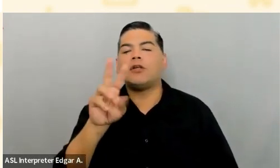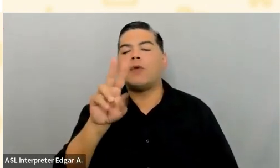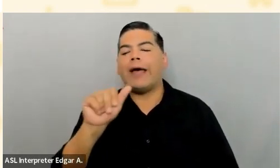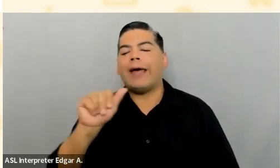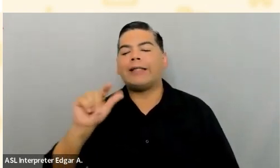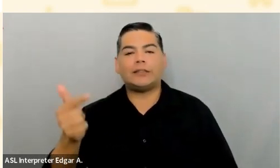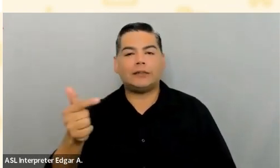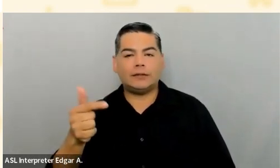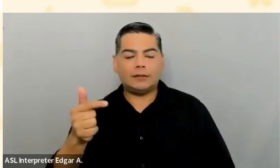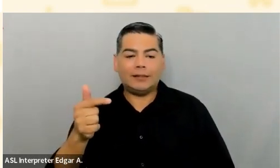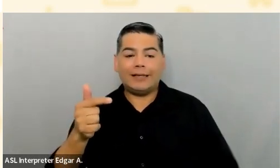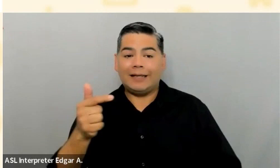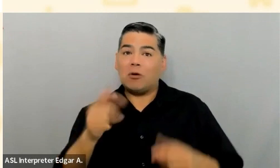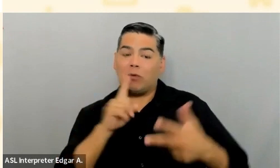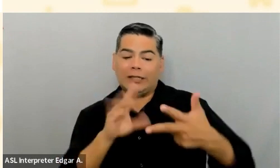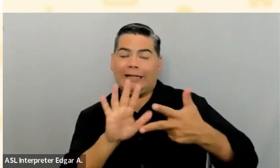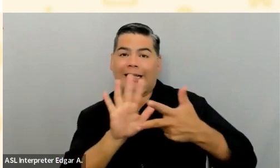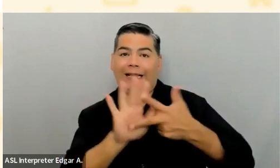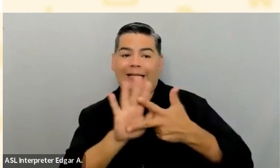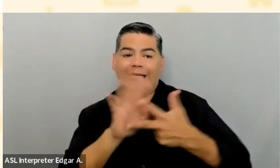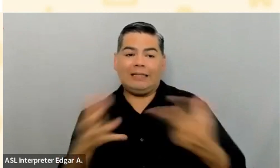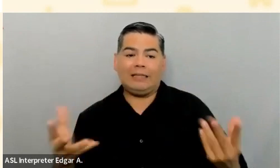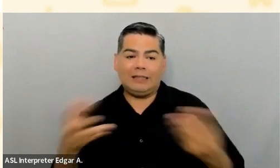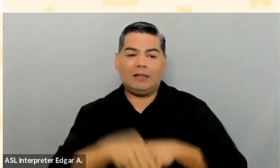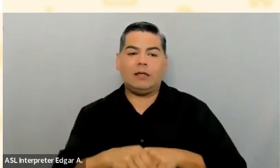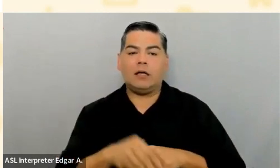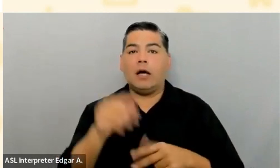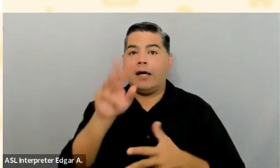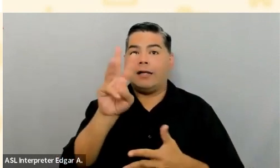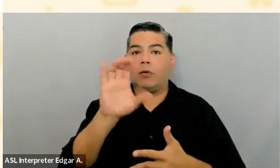pero ambos incorporan WCAG como parte de sus pruebas.